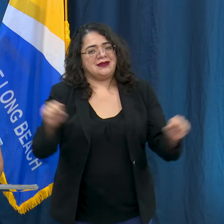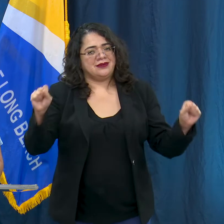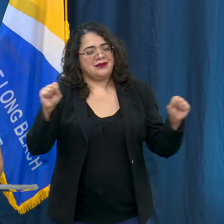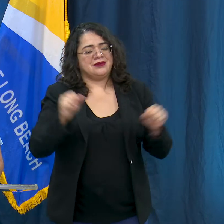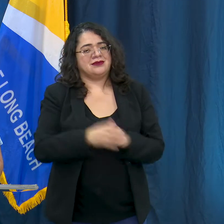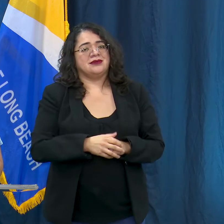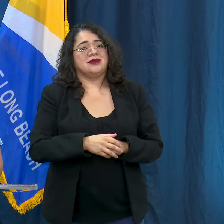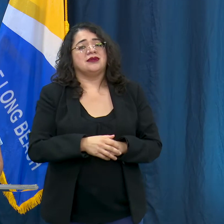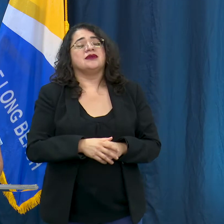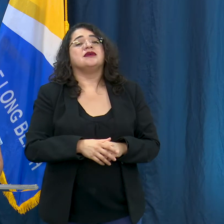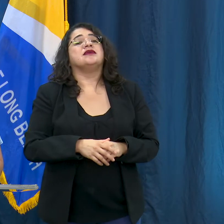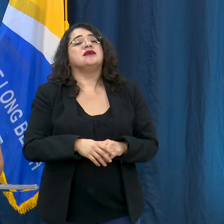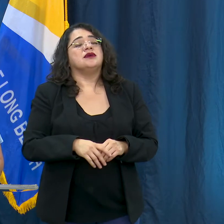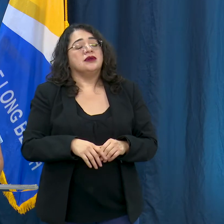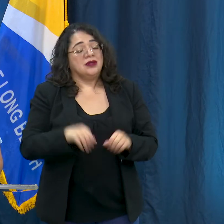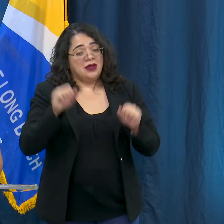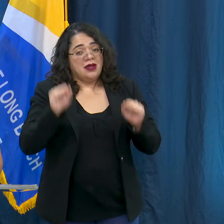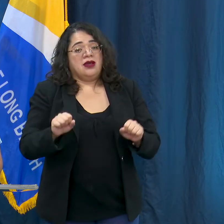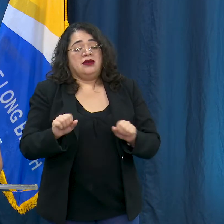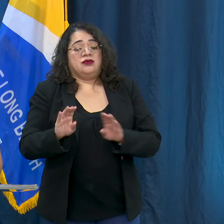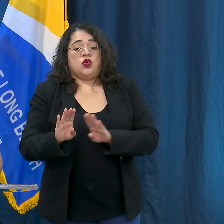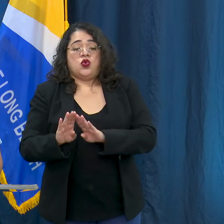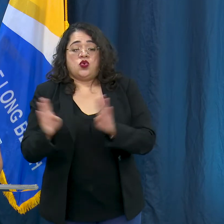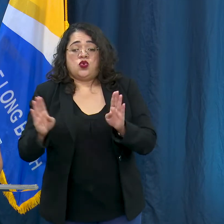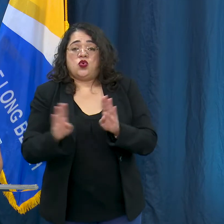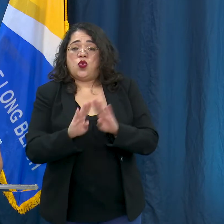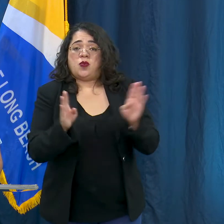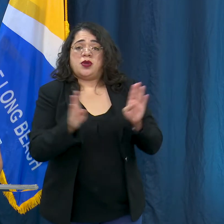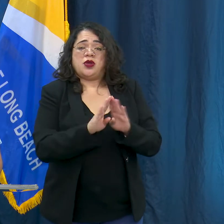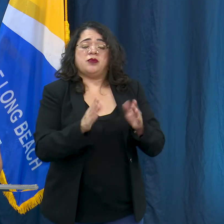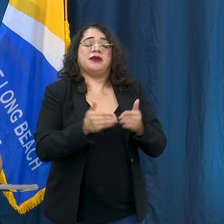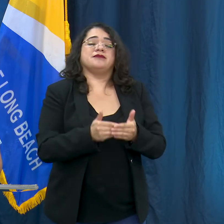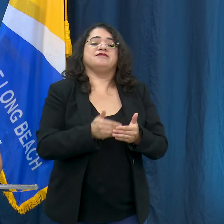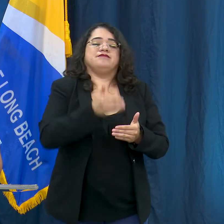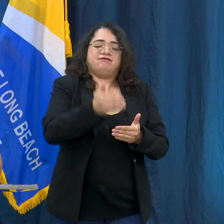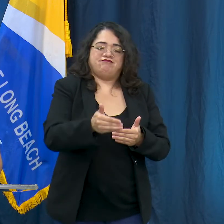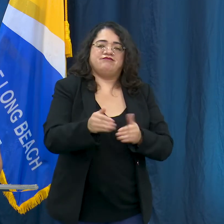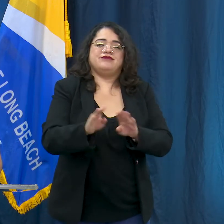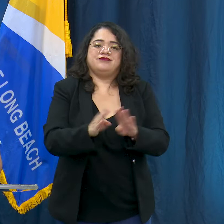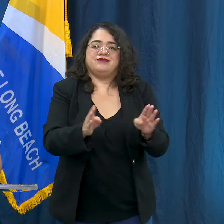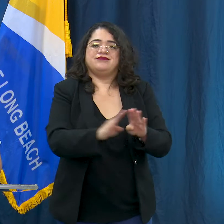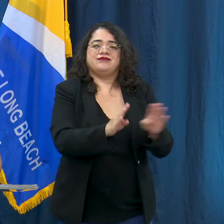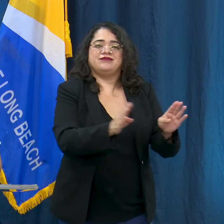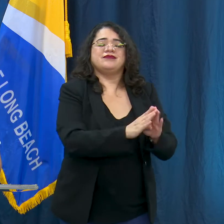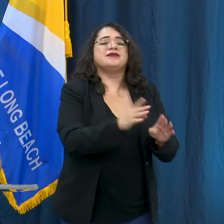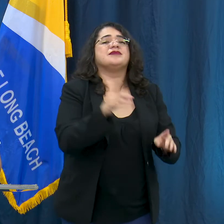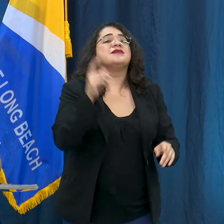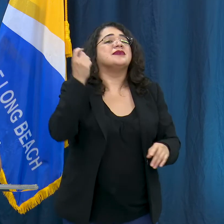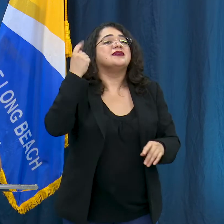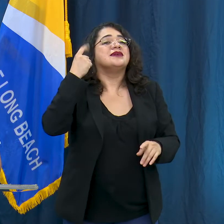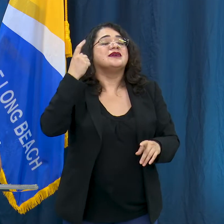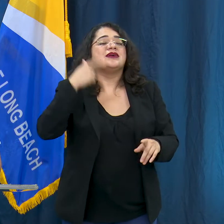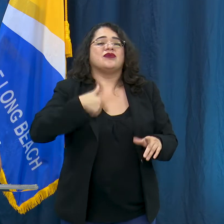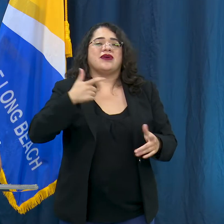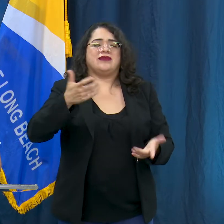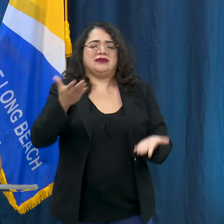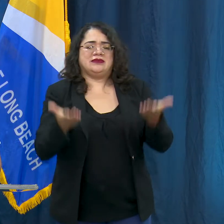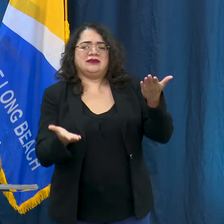rear lenta meant a diver so sectaurs y actividad a's comerciales debido al impacto de todos que se quedan más seguro en su casa